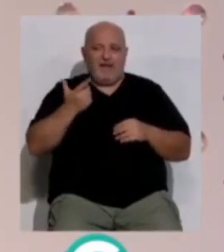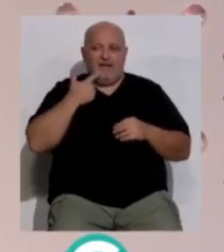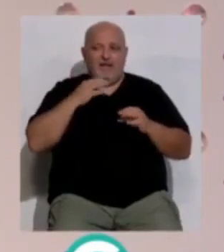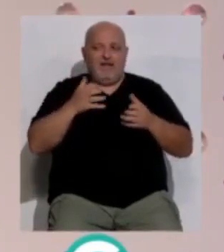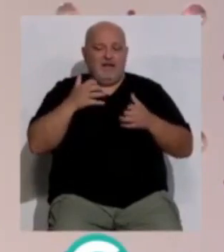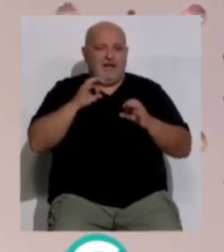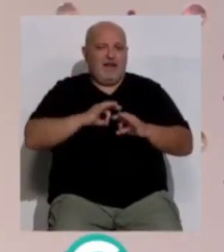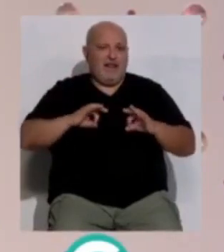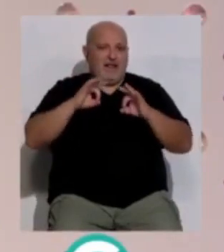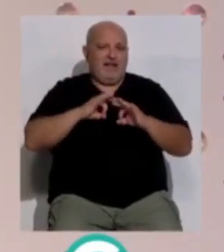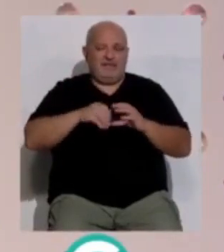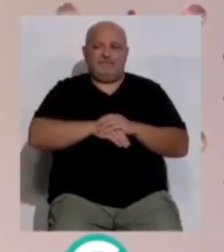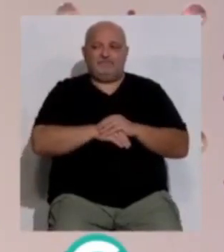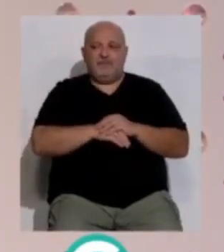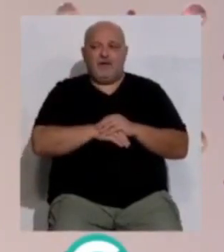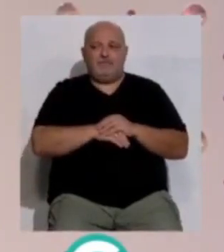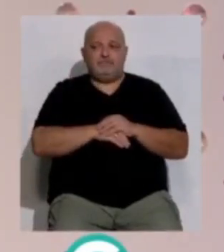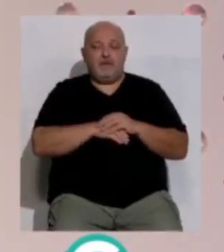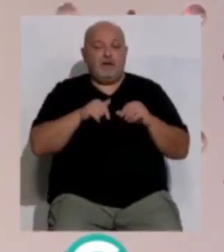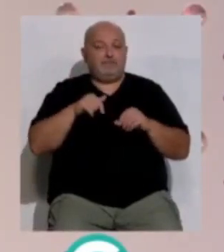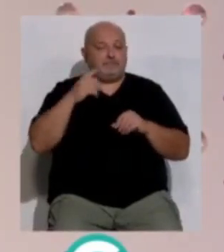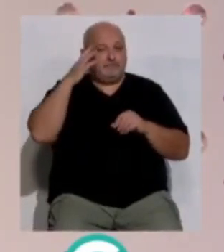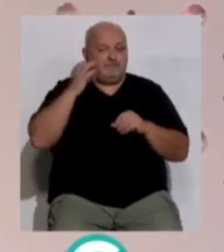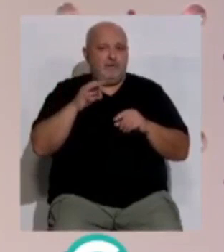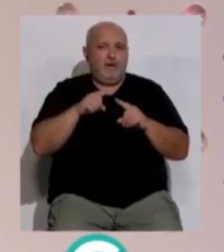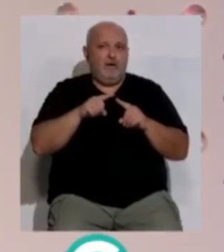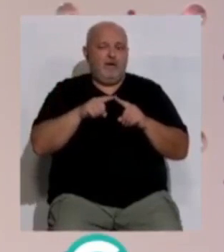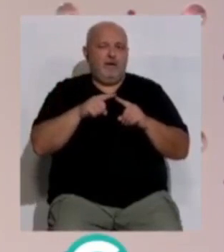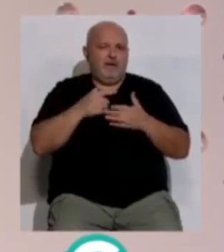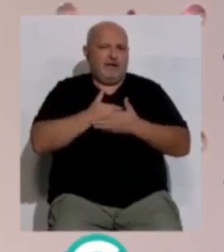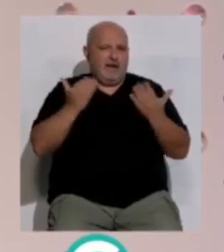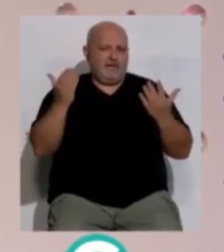el currículum ya no sirve así que este que yo creo que es una estoy convencido que va